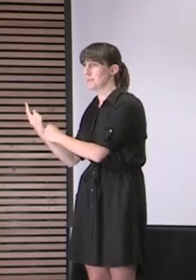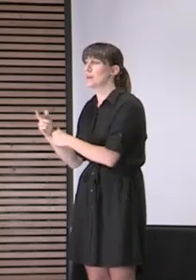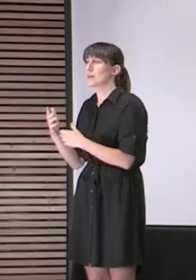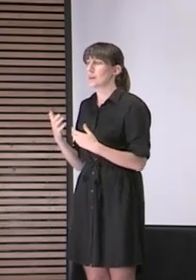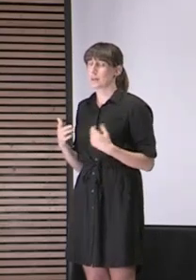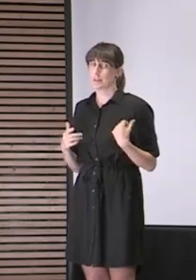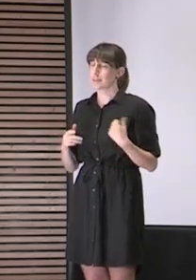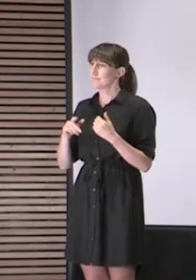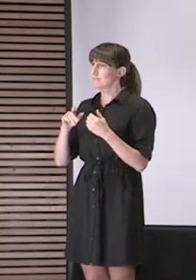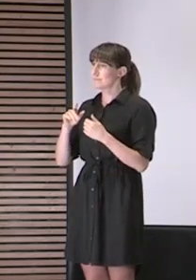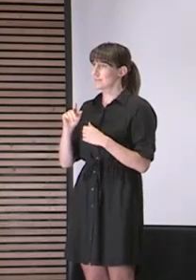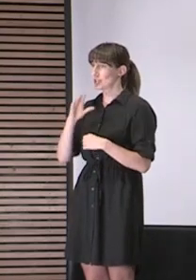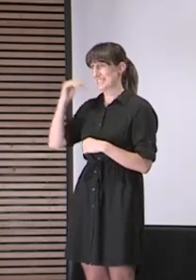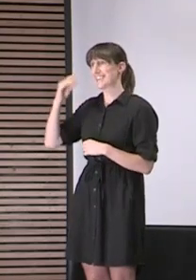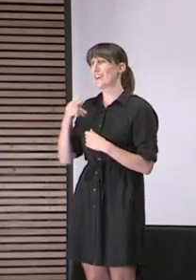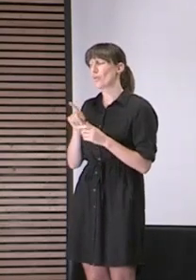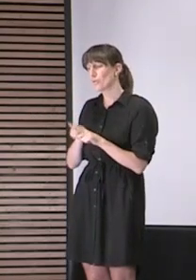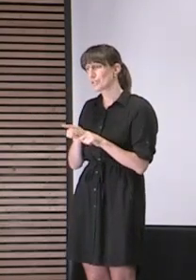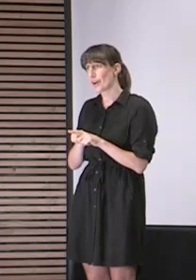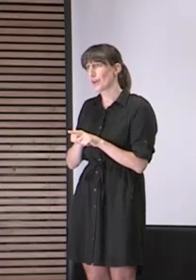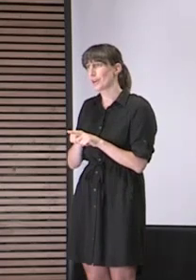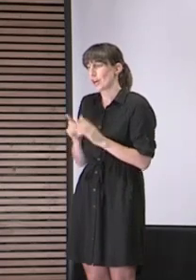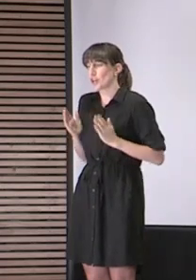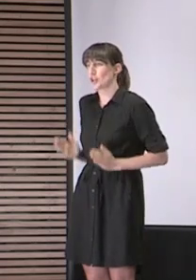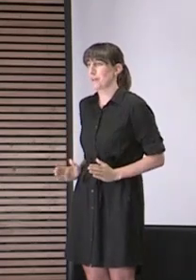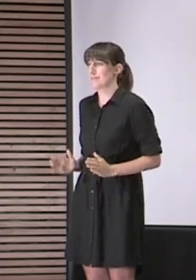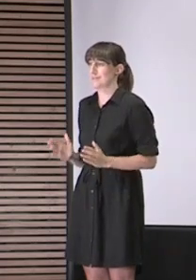centros de evaluación basados en la comunidad que se están